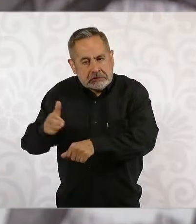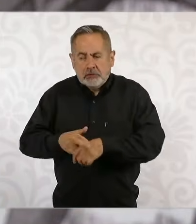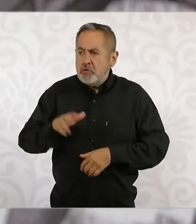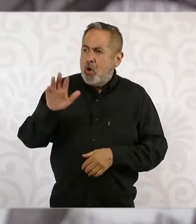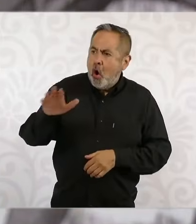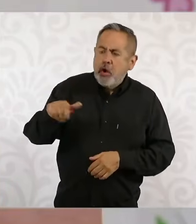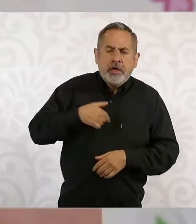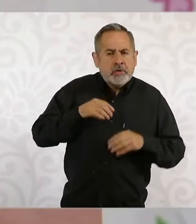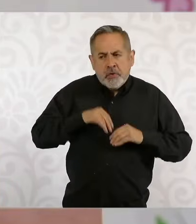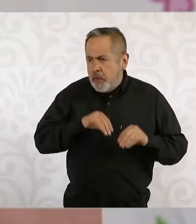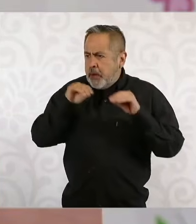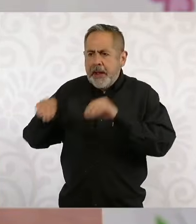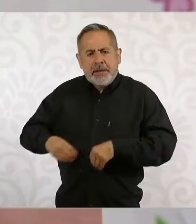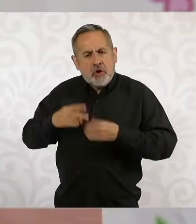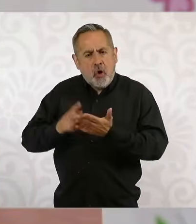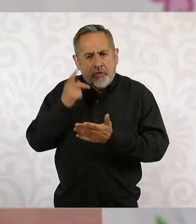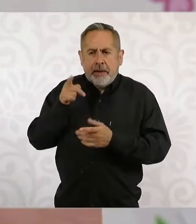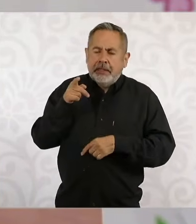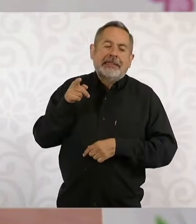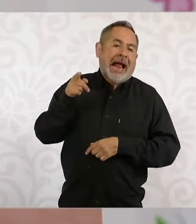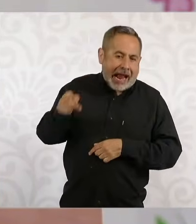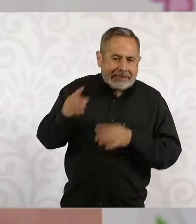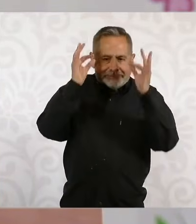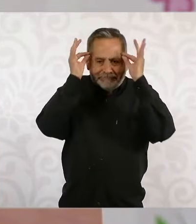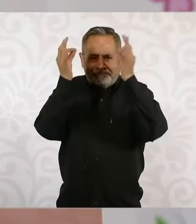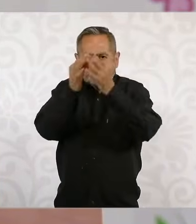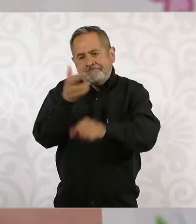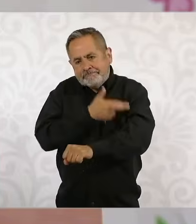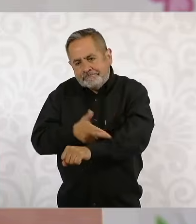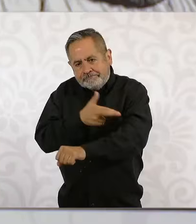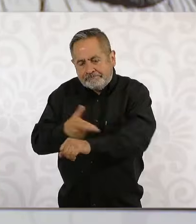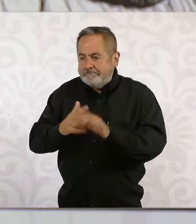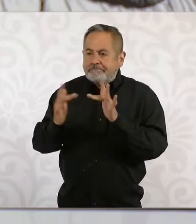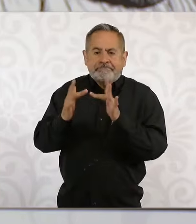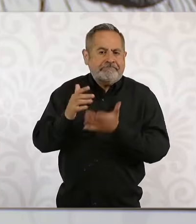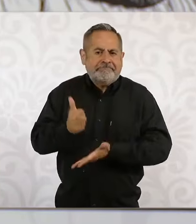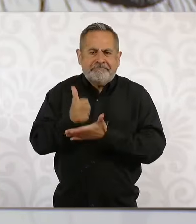pues son muchísimos trámites que realiza en el consulado las y los mexicanos que viven allá.